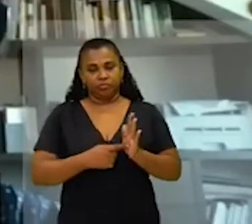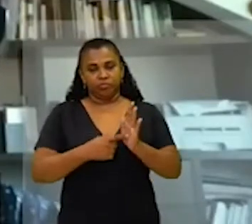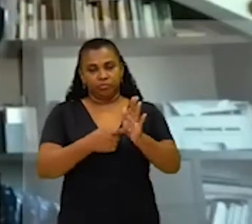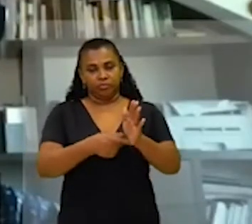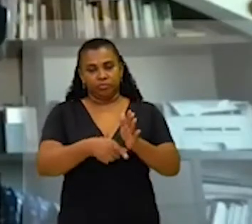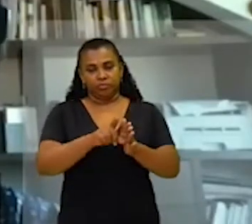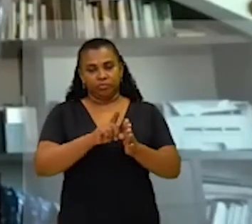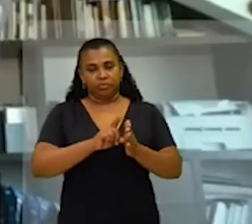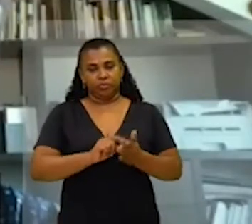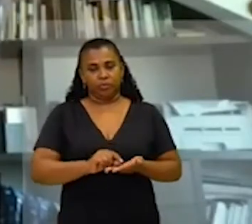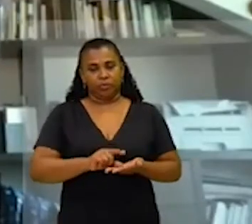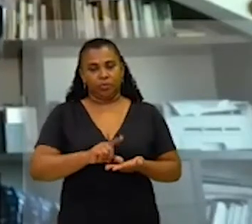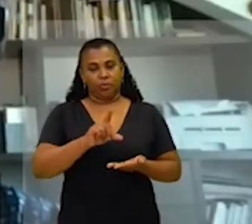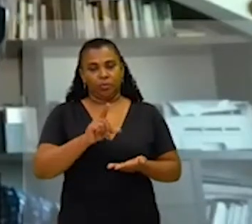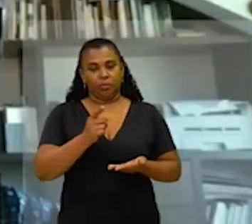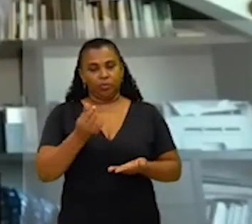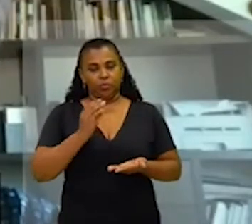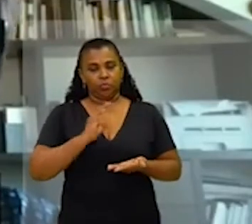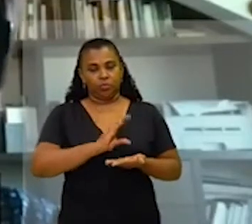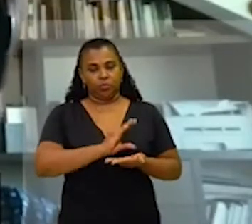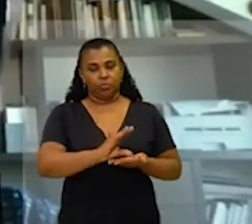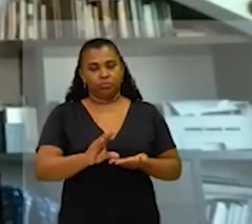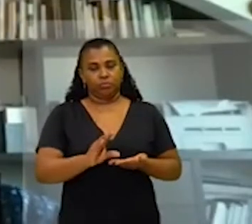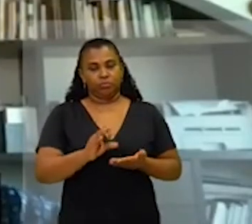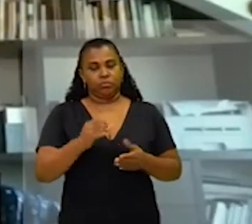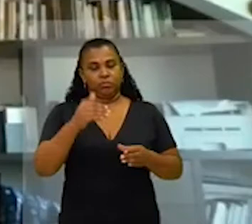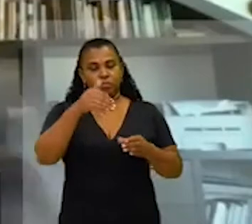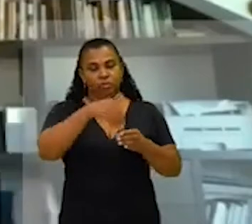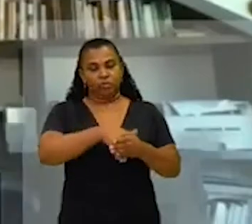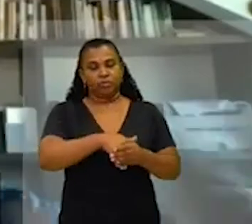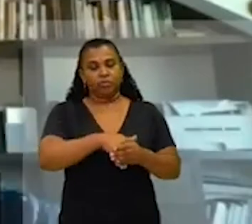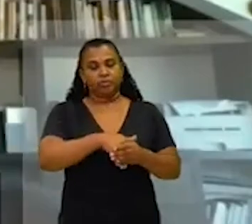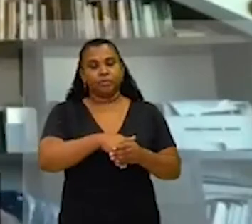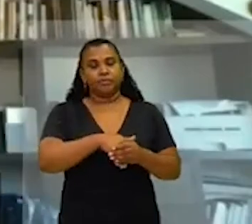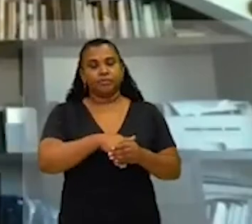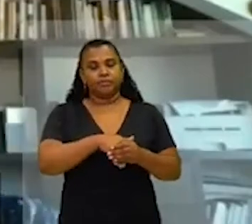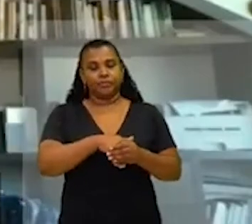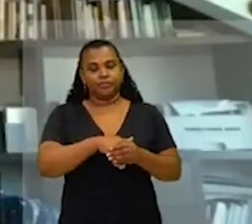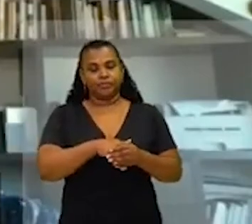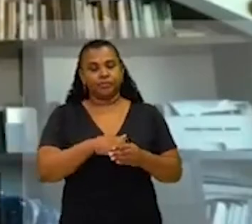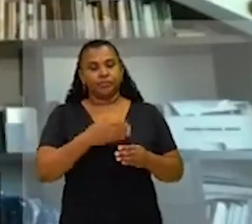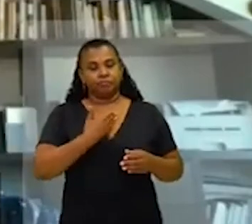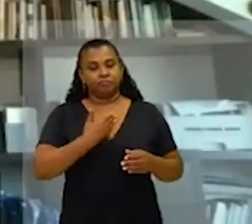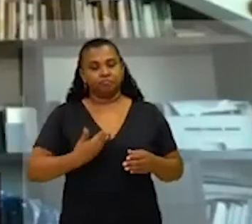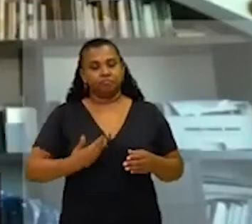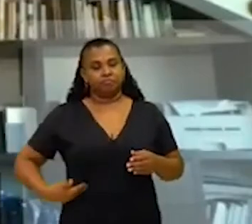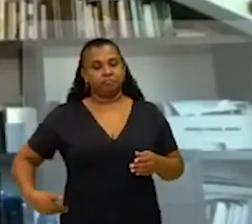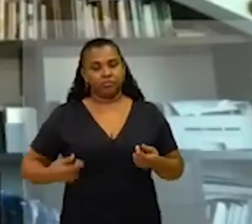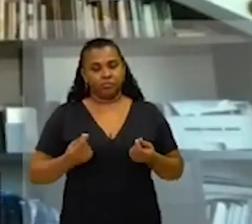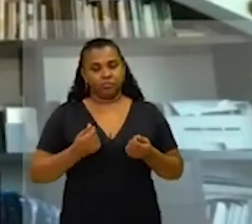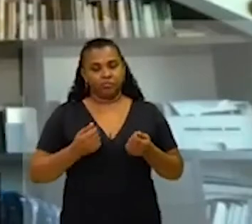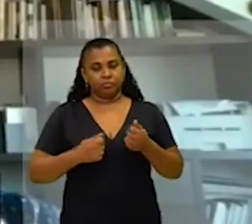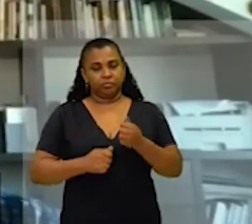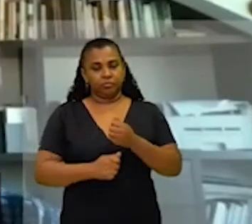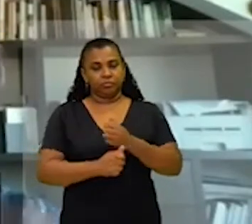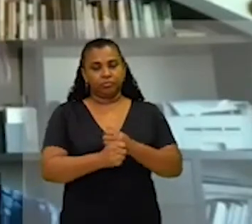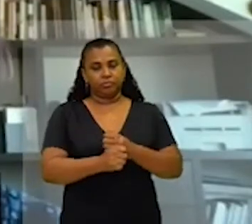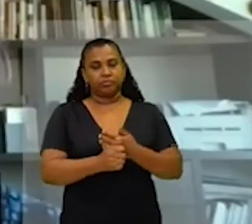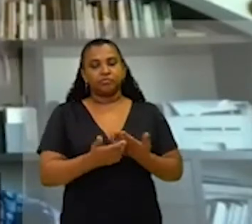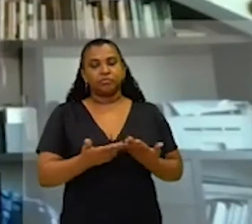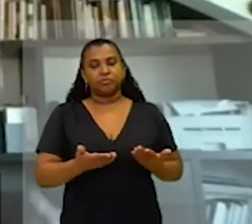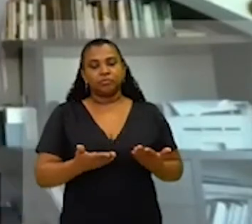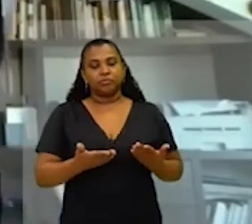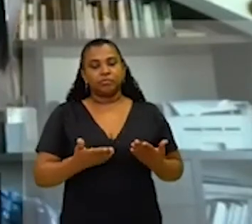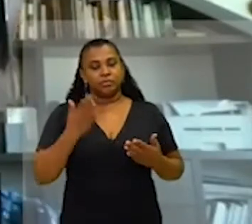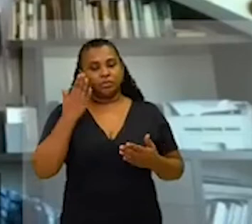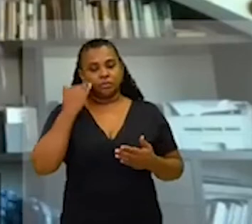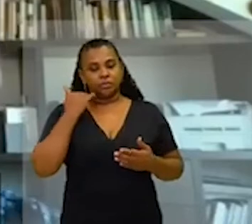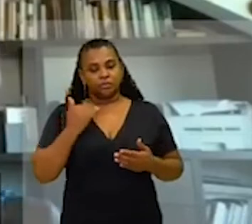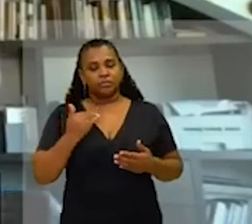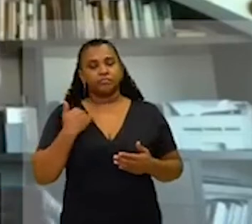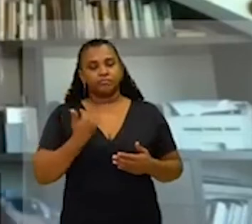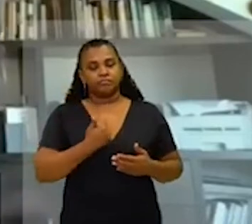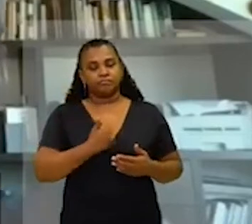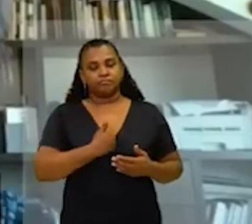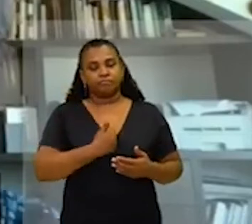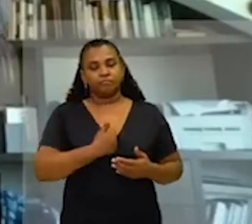outros do fundo partidário por fundo Eleitoral na água fundo público acréscimo não sabe que apesar